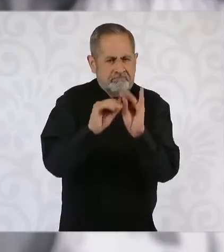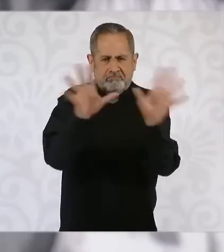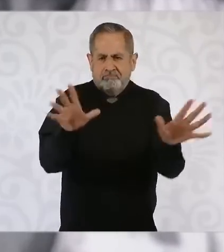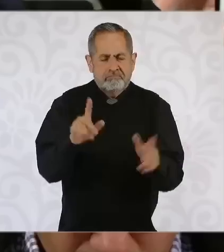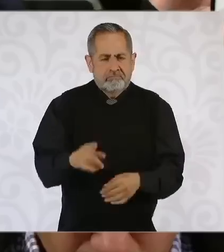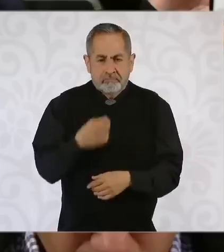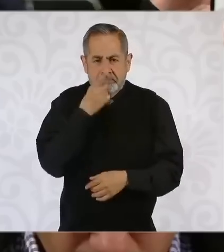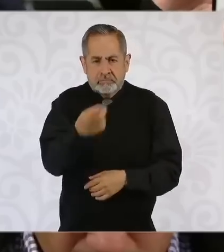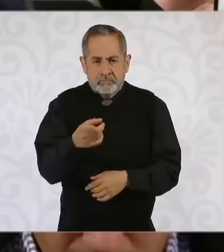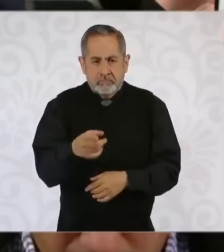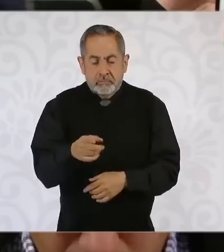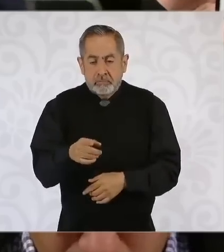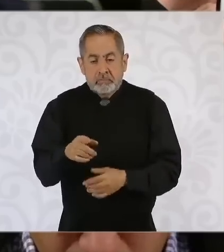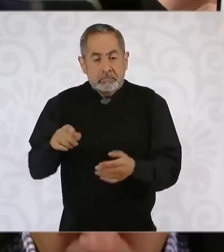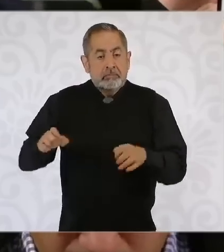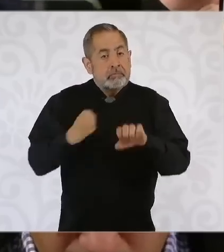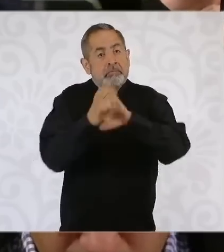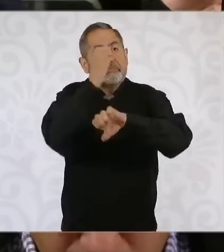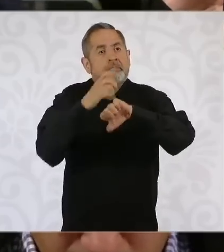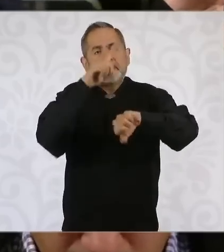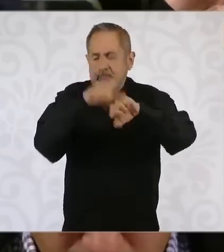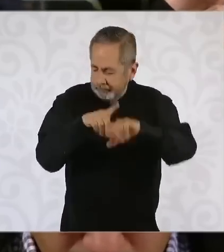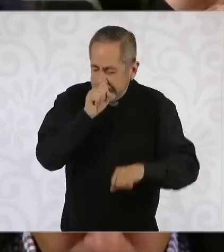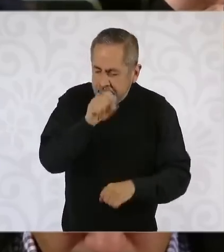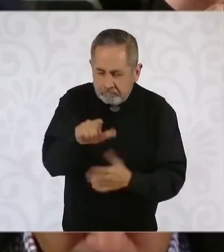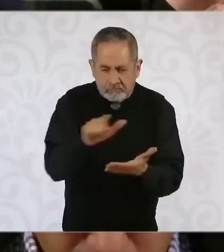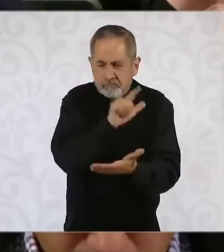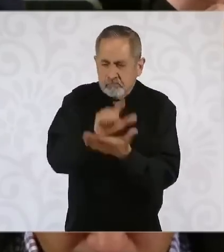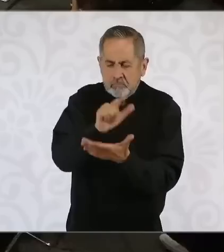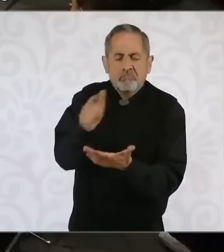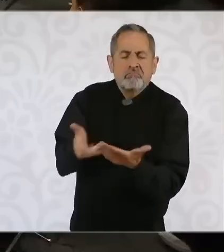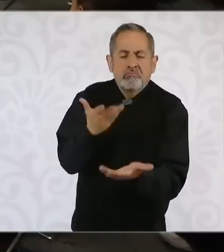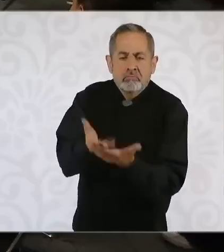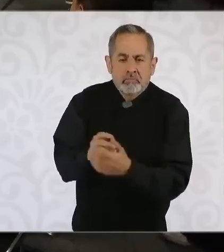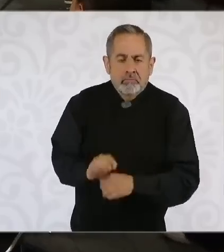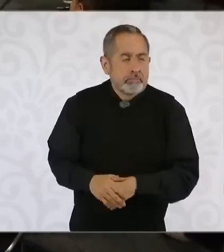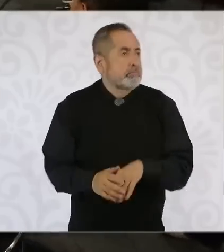del y el Estatal también está legislado bueno el caso es que él puso a Patricia Briseño lo